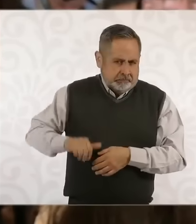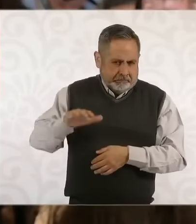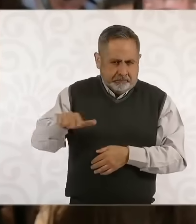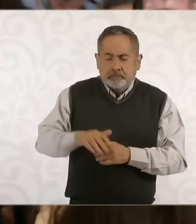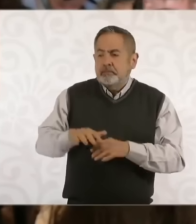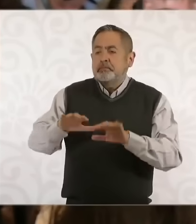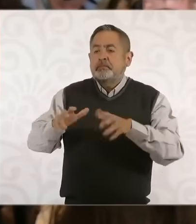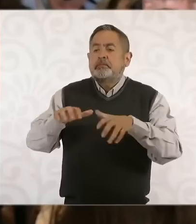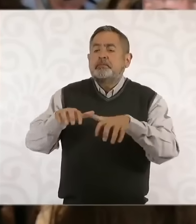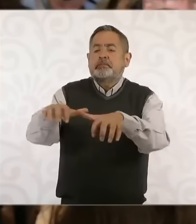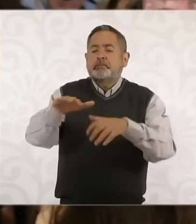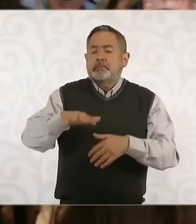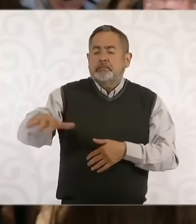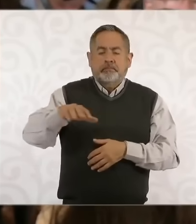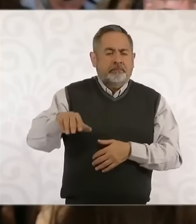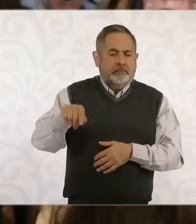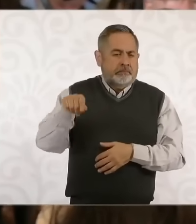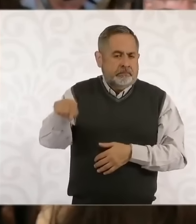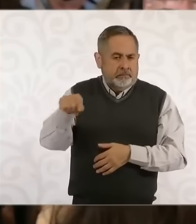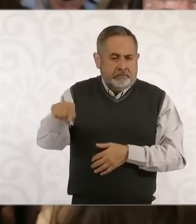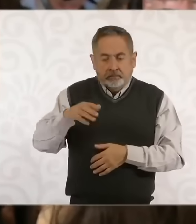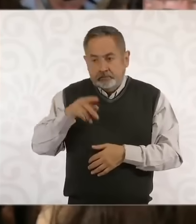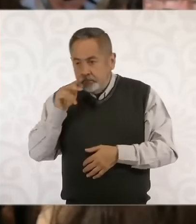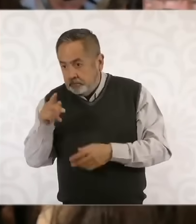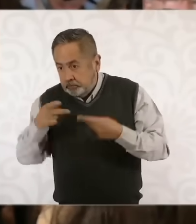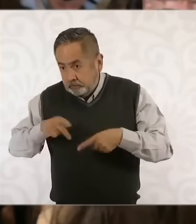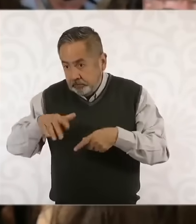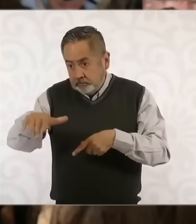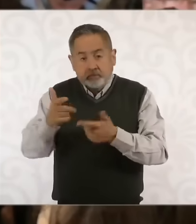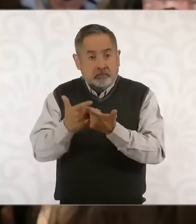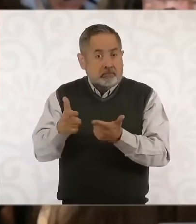también de allá de la población de Milpalta, muy importante desde mi punto de vista y que